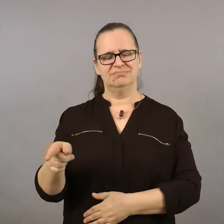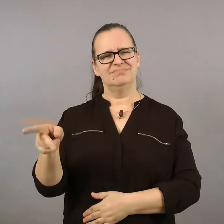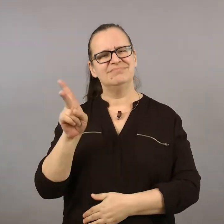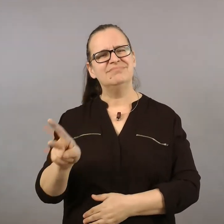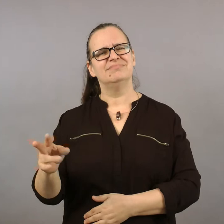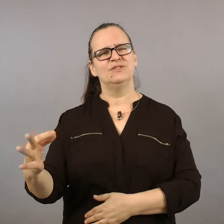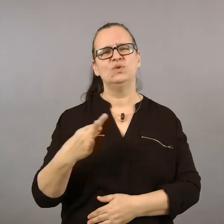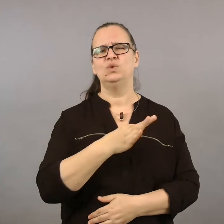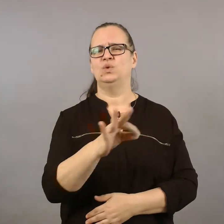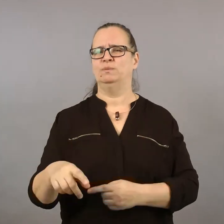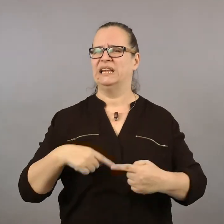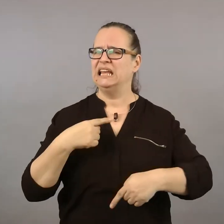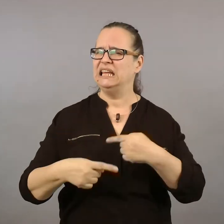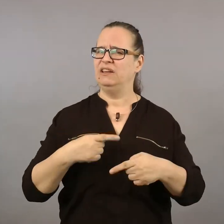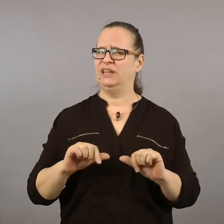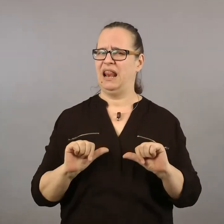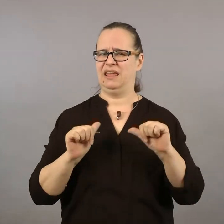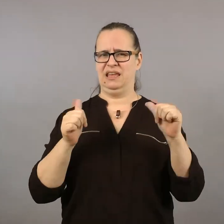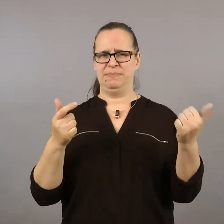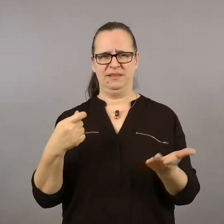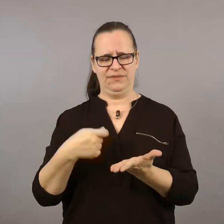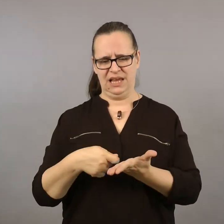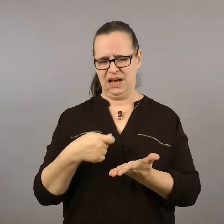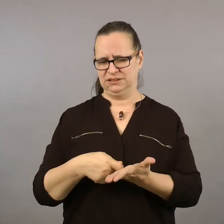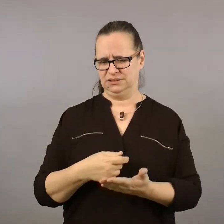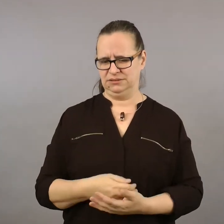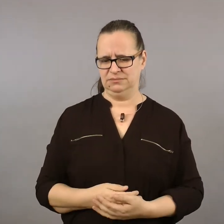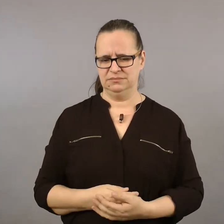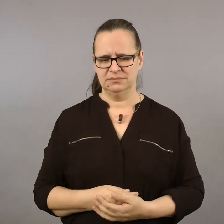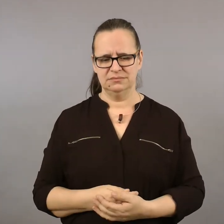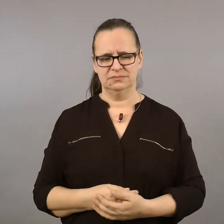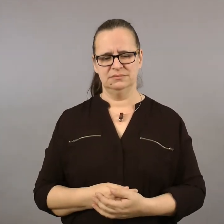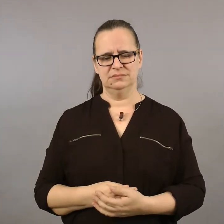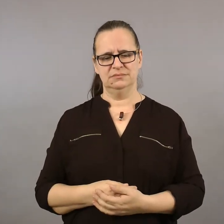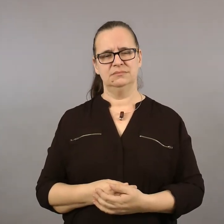Das ist für unsere Entwicklung zum Leben so wertvoll